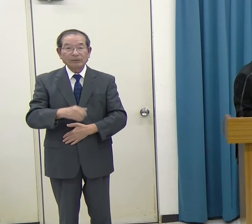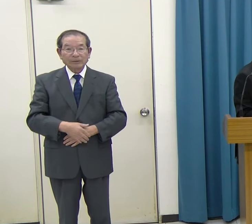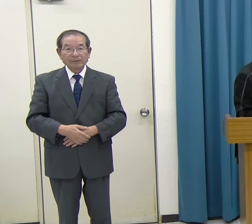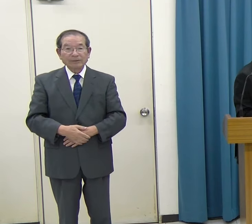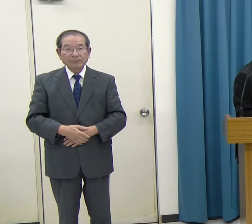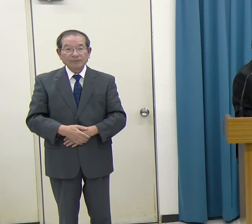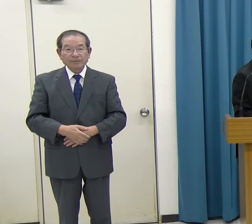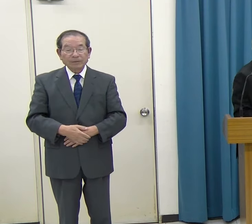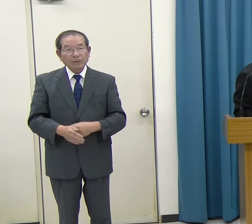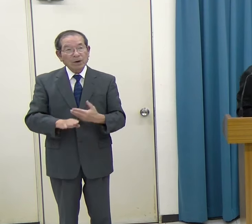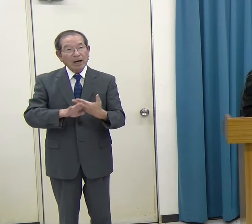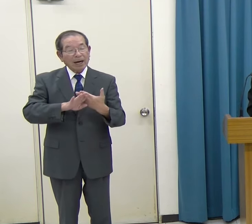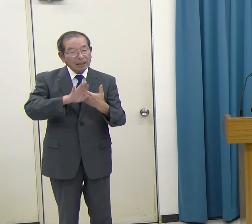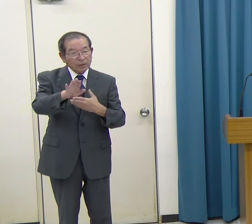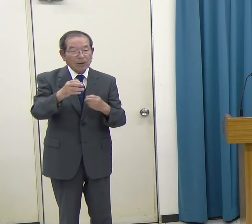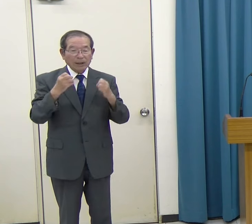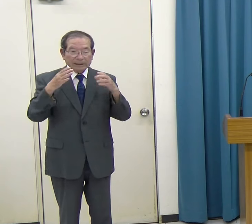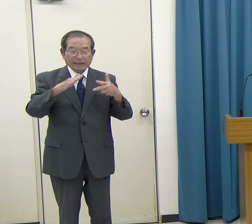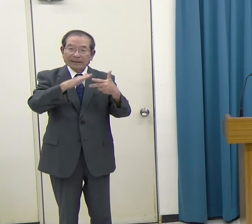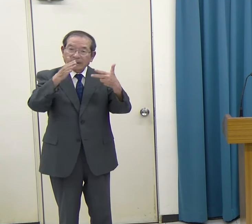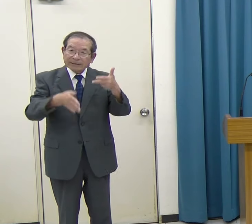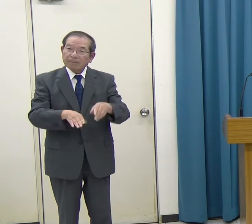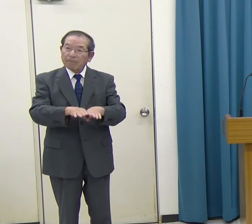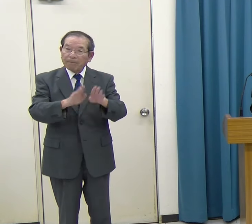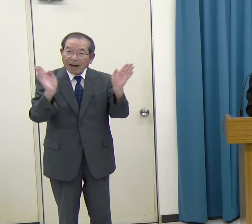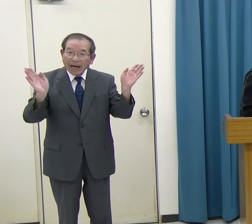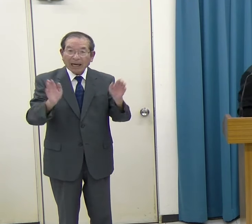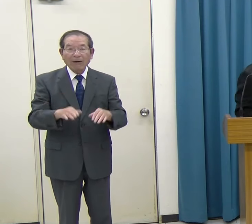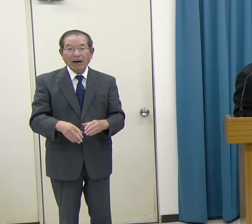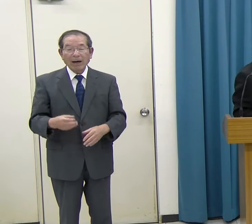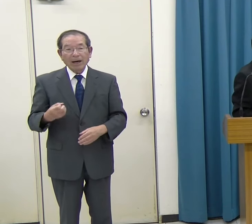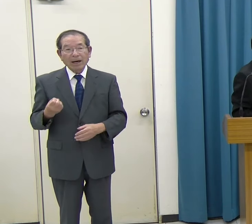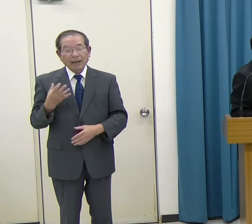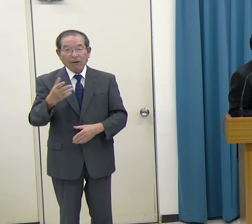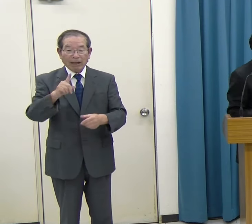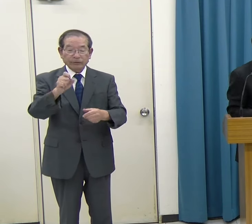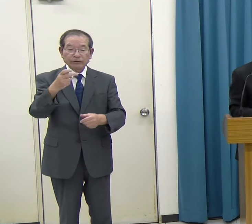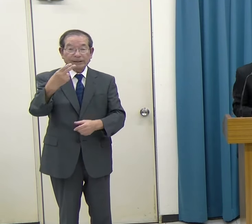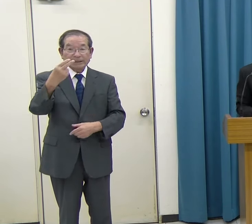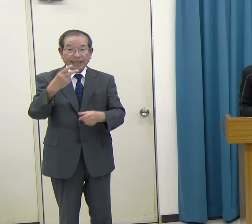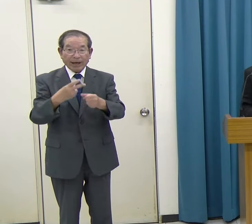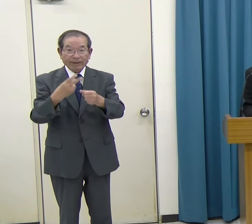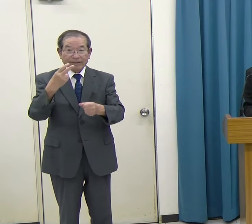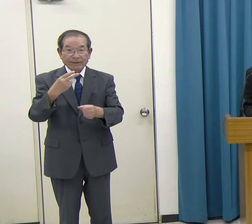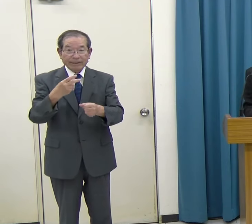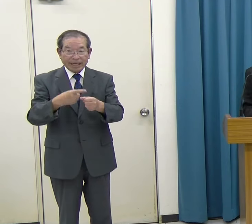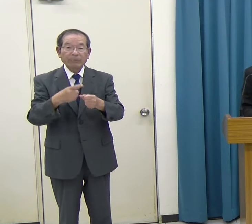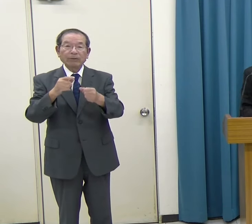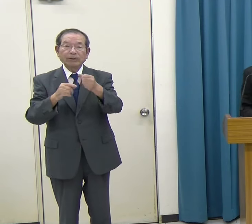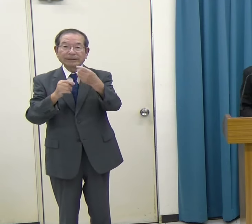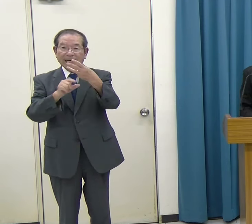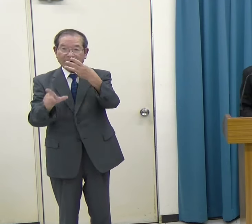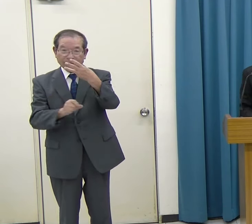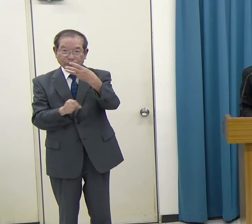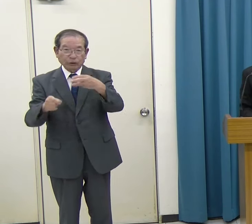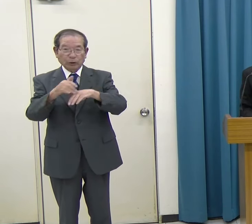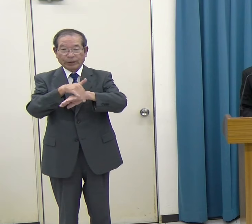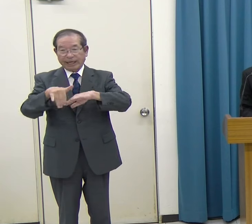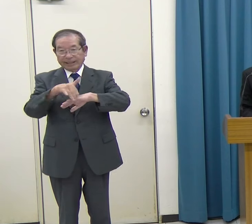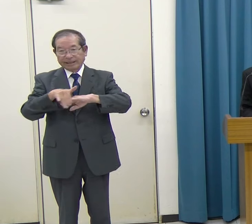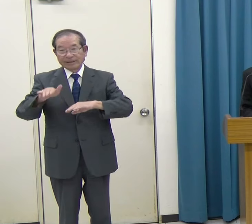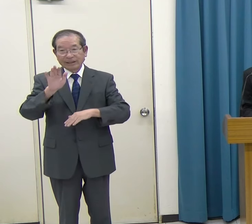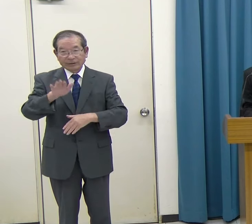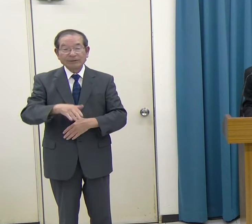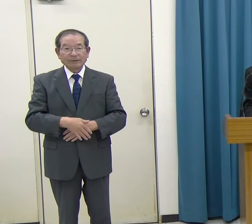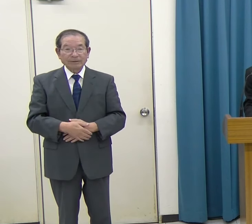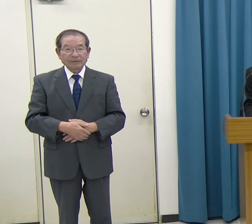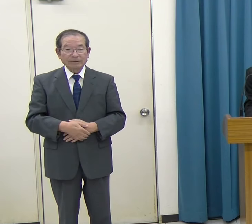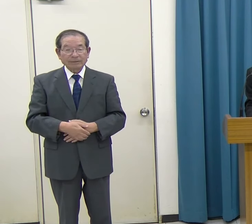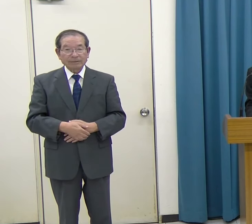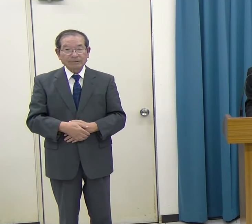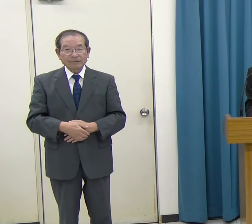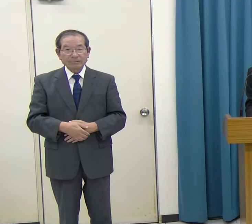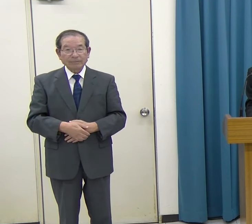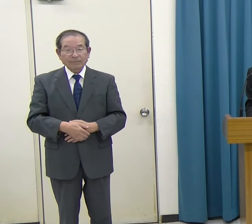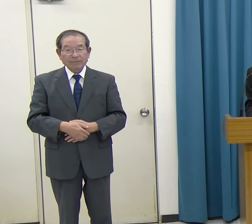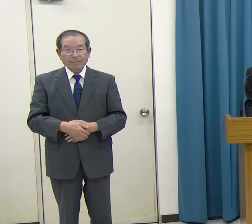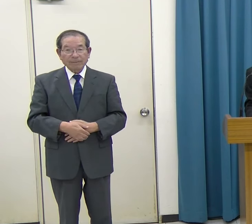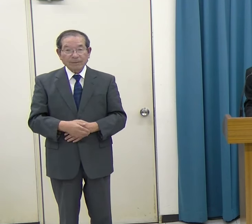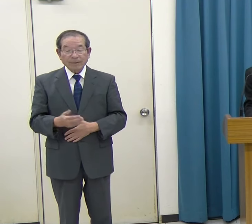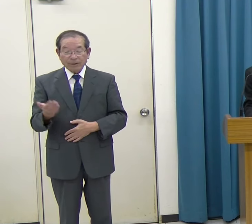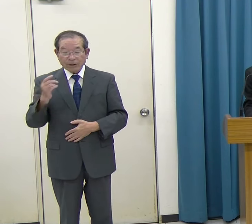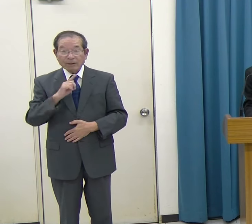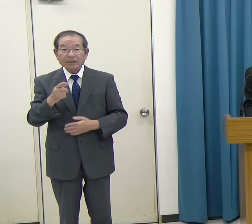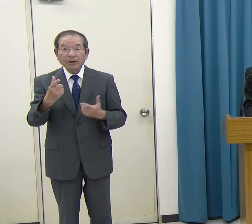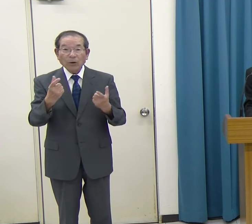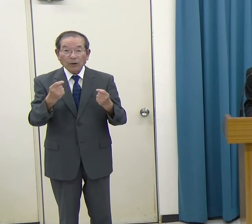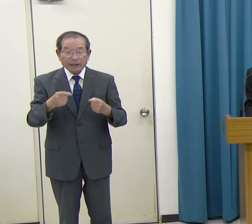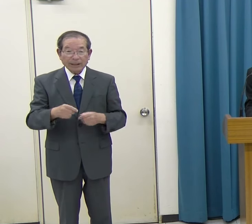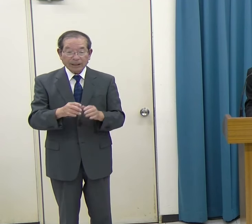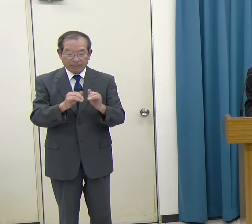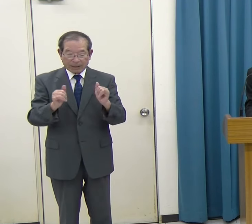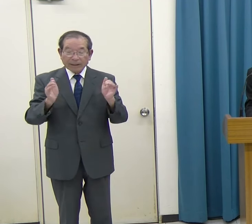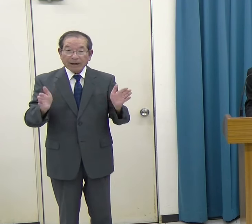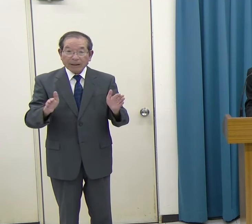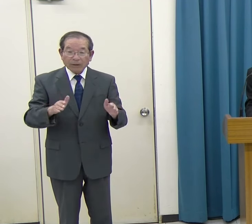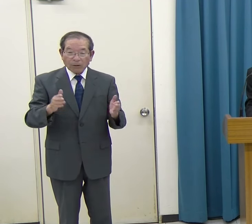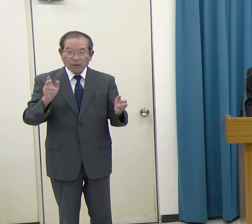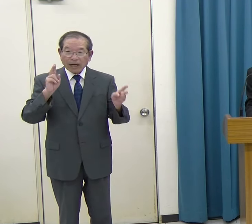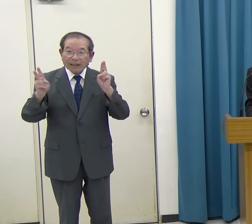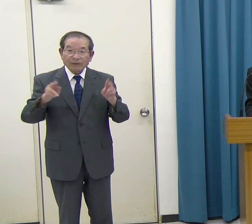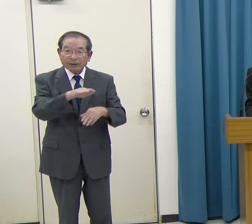新施設が竣工するのは、令和１２年３月頃を予定しています。先ほど申しましたように民間事業者のアイデアを活かし、